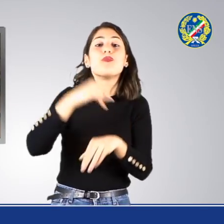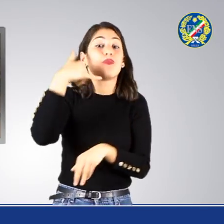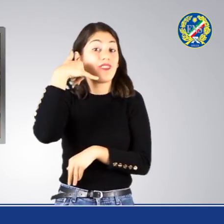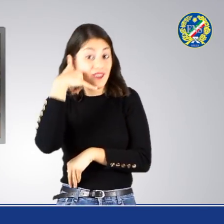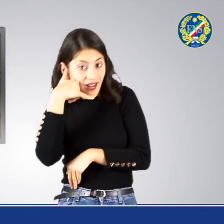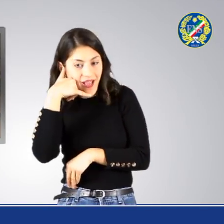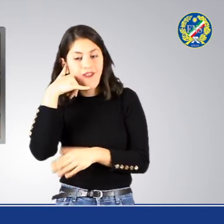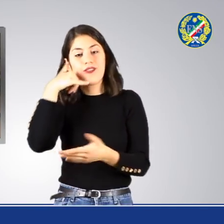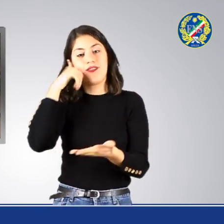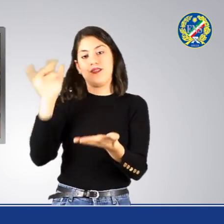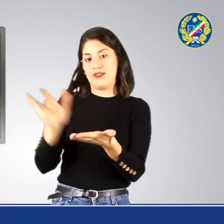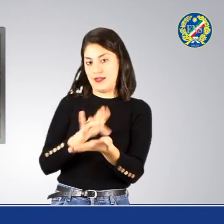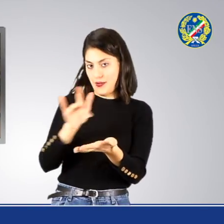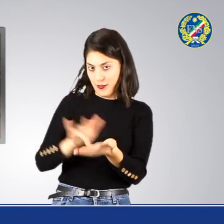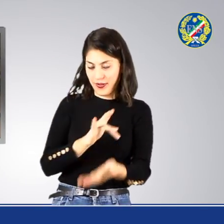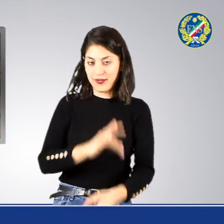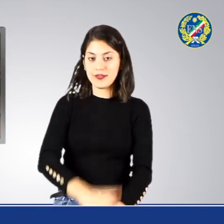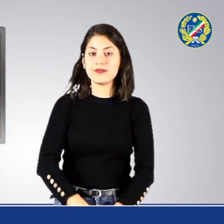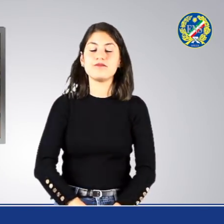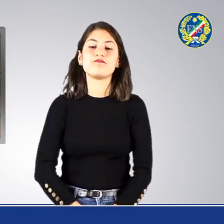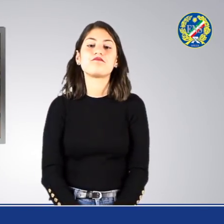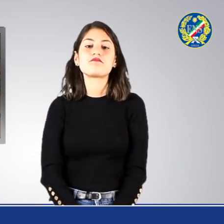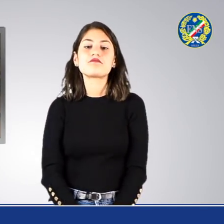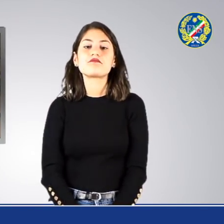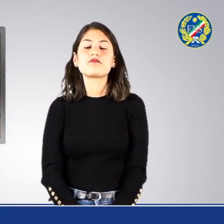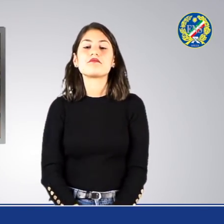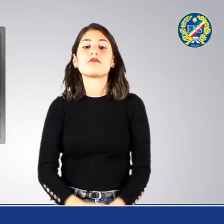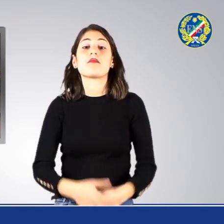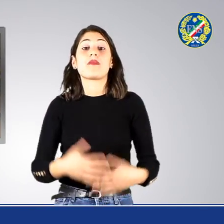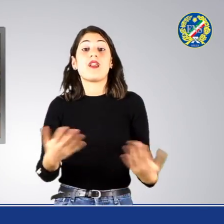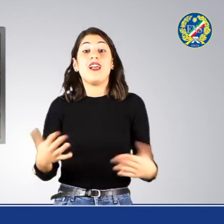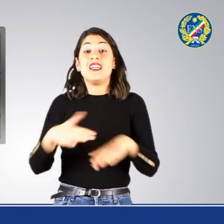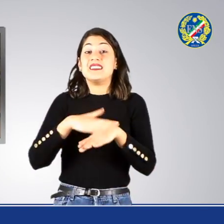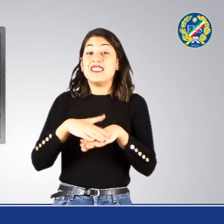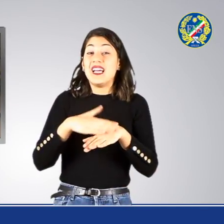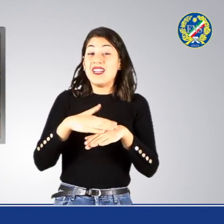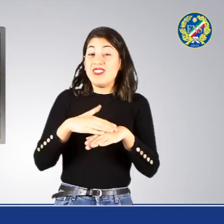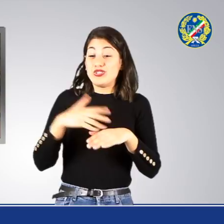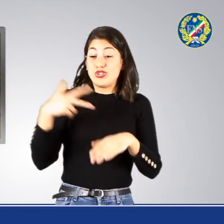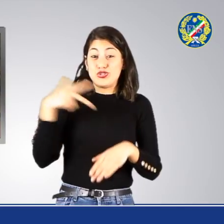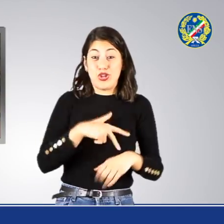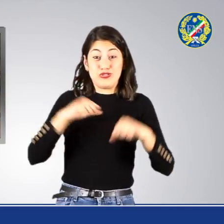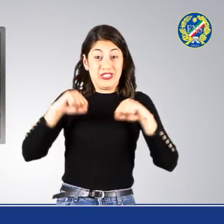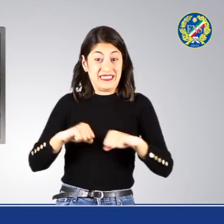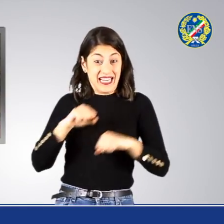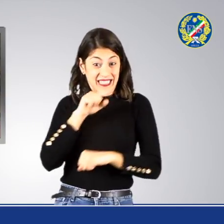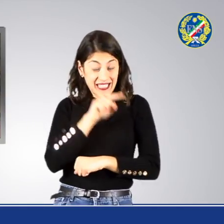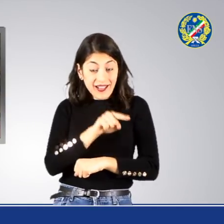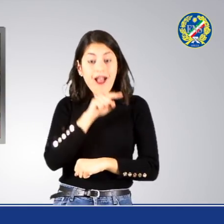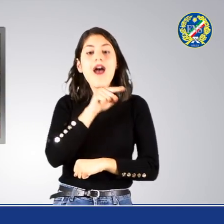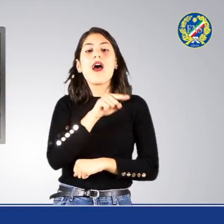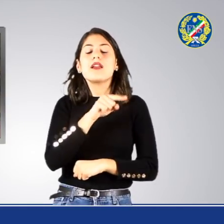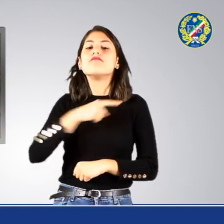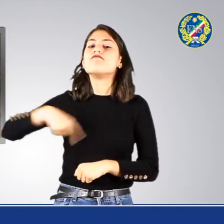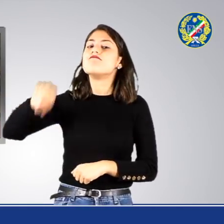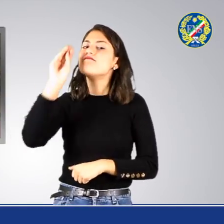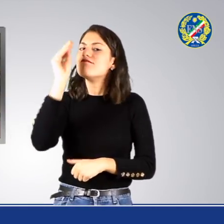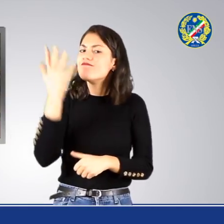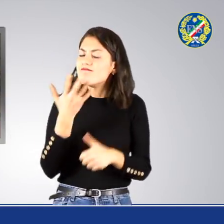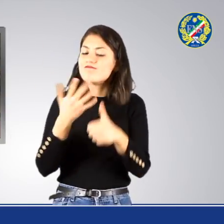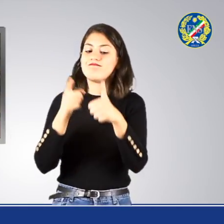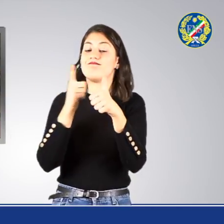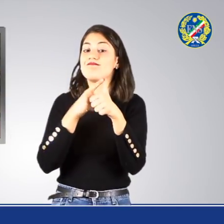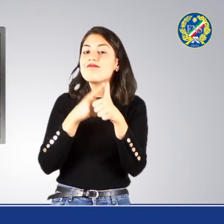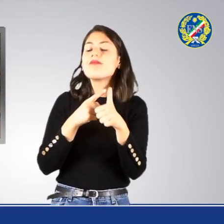per la comunicazione e per l'accesso all'informazione (tablet, smartphone)